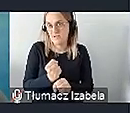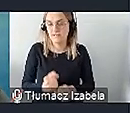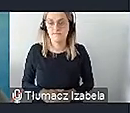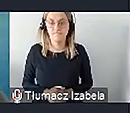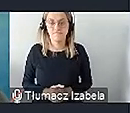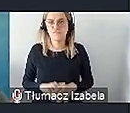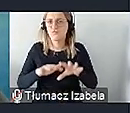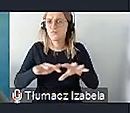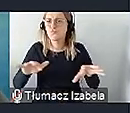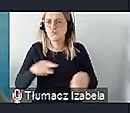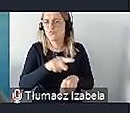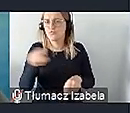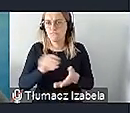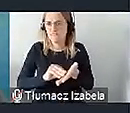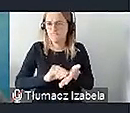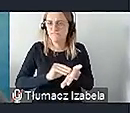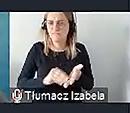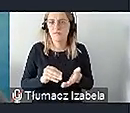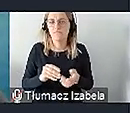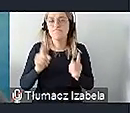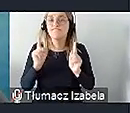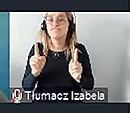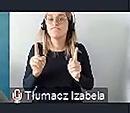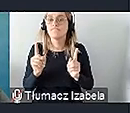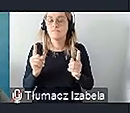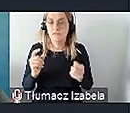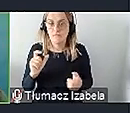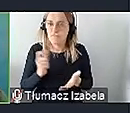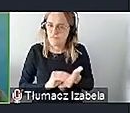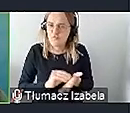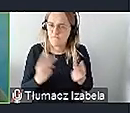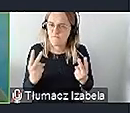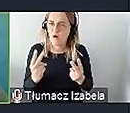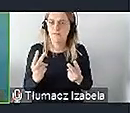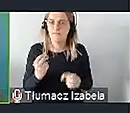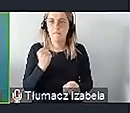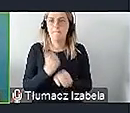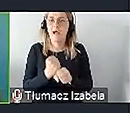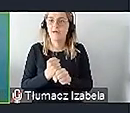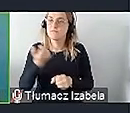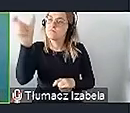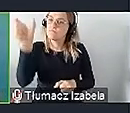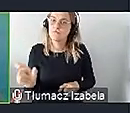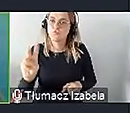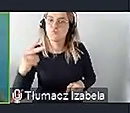bo dużo z was pisze przede wszystkim o pracy z innym człowiekiem i o komunikacji.